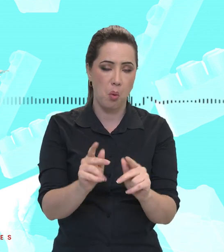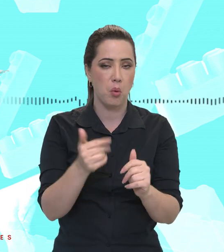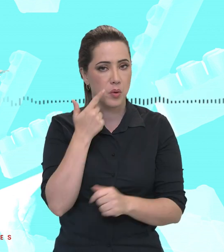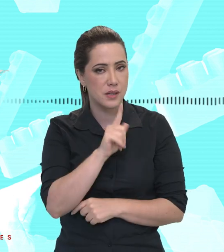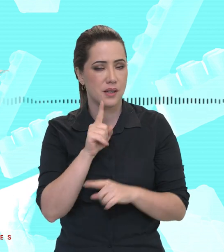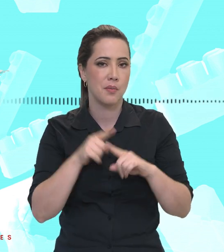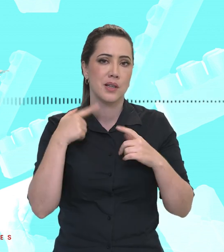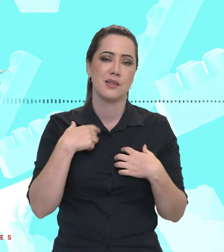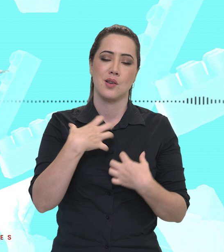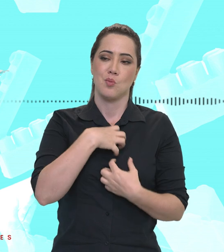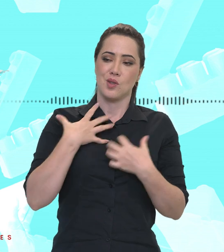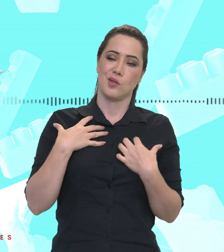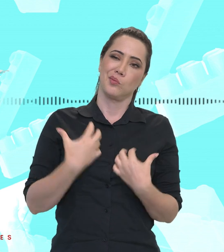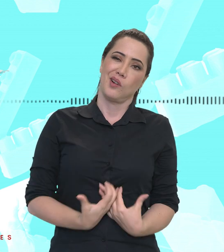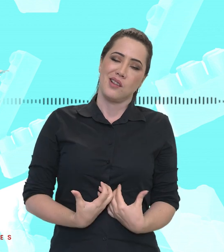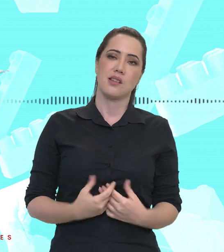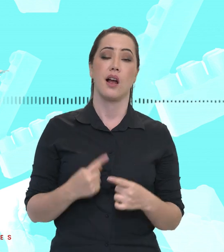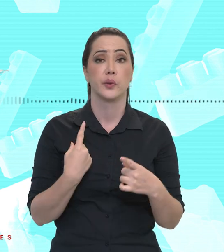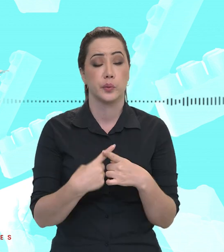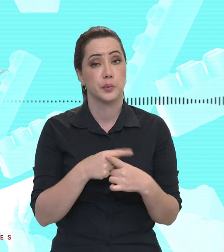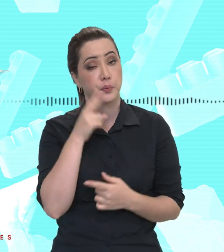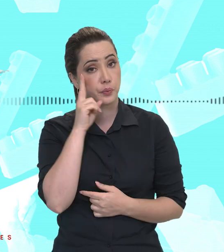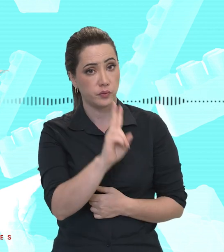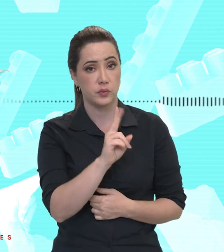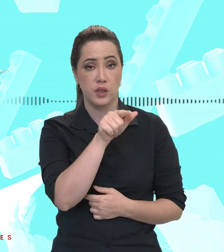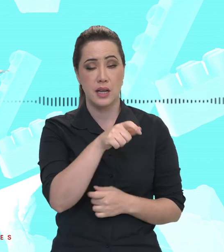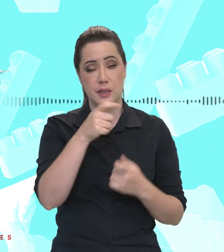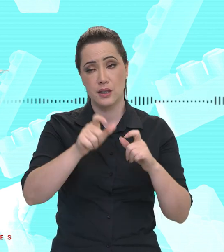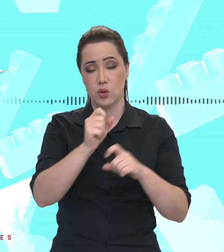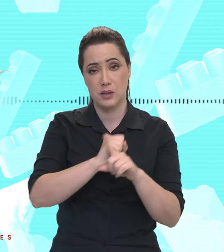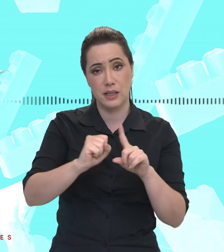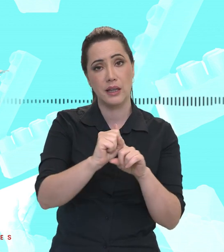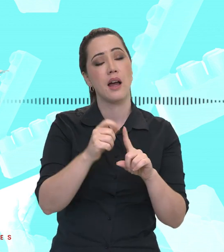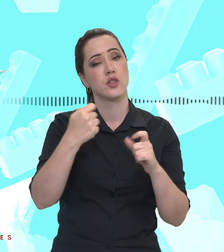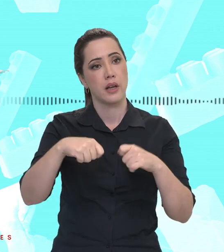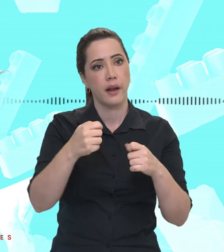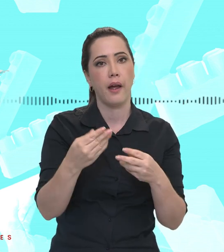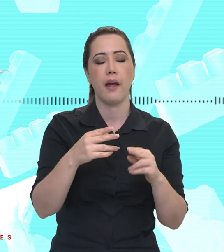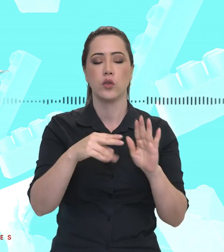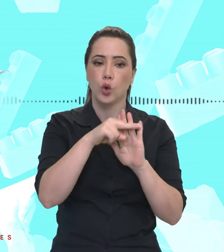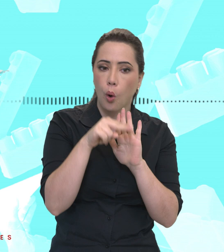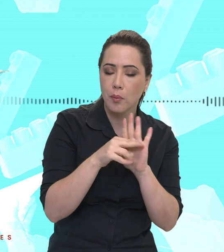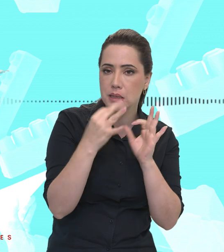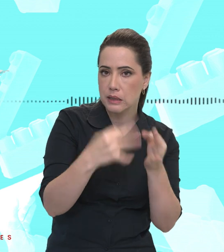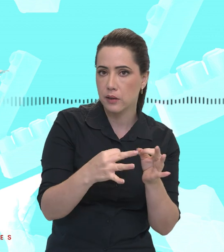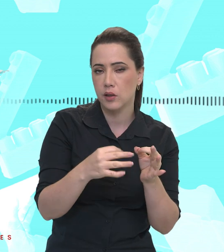Ainda mais quando a sociedade tenta encaixar as peças desse lego que não precisa ter encaixe, mas sim compreensão e adaptação.